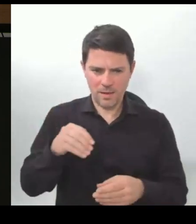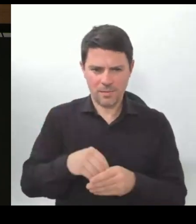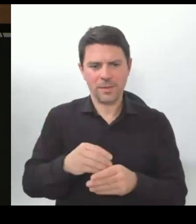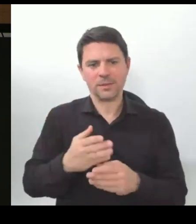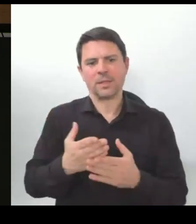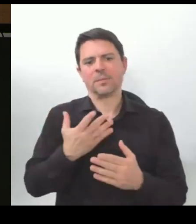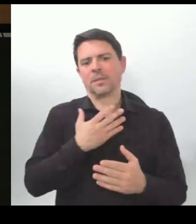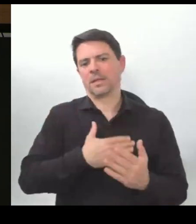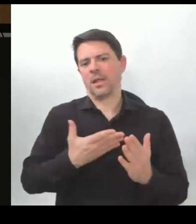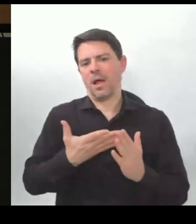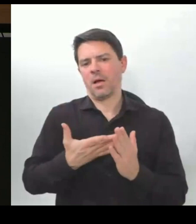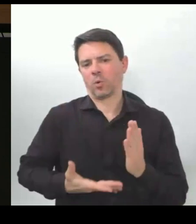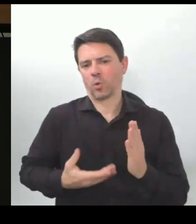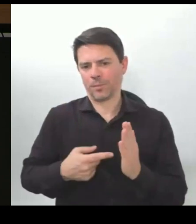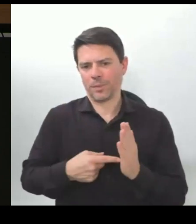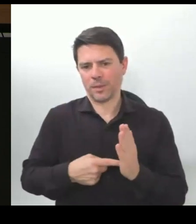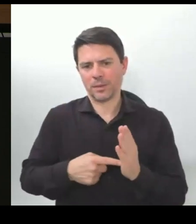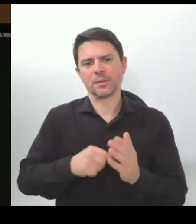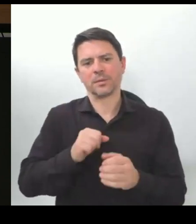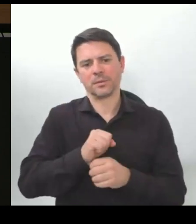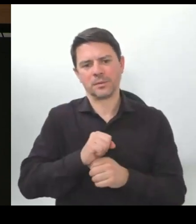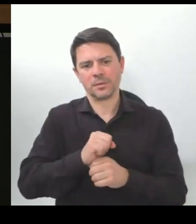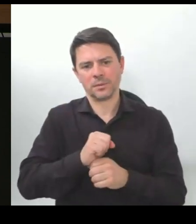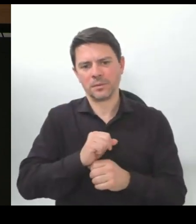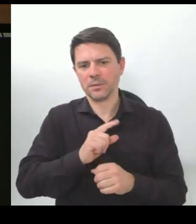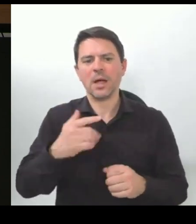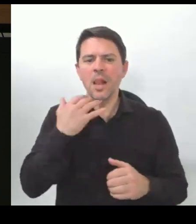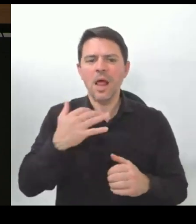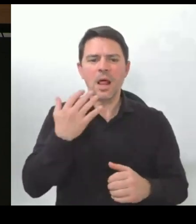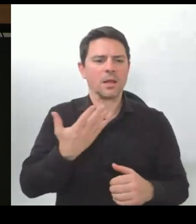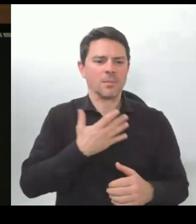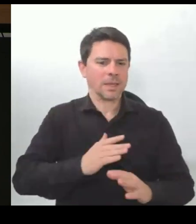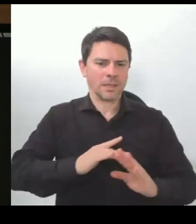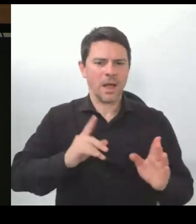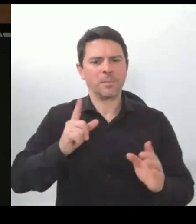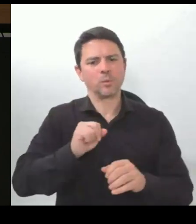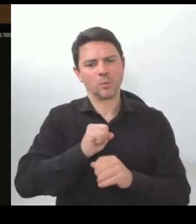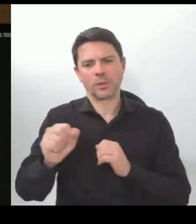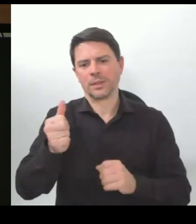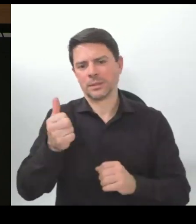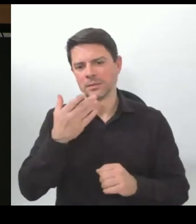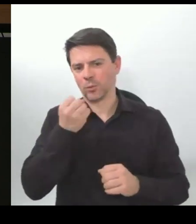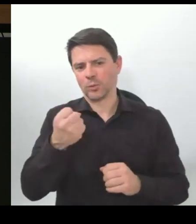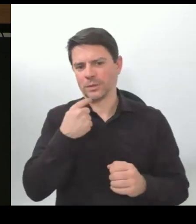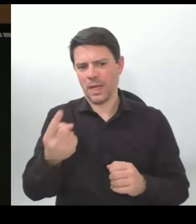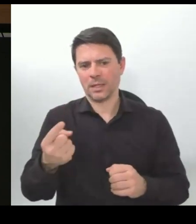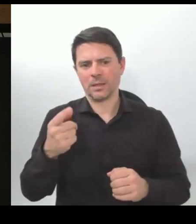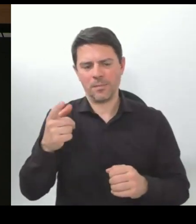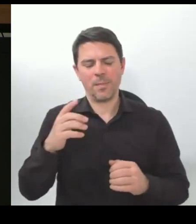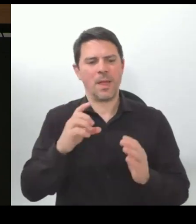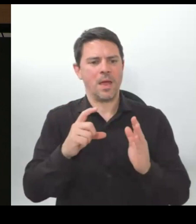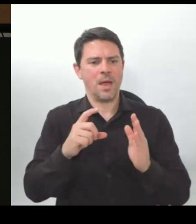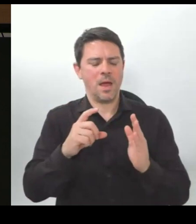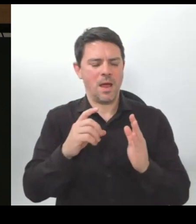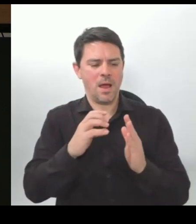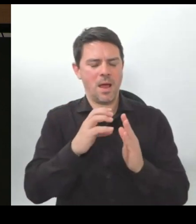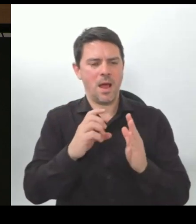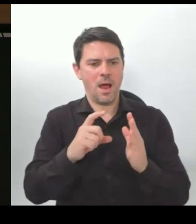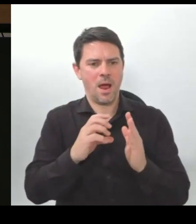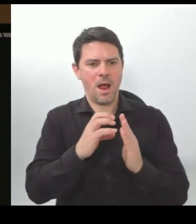Alimentation, diese Alimentation Meine Damen und Herren, hat ihre Ursprünge übrigens im alten deutschen Lehnsrecht.